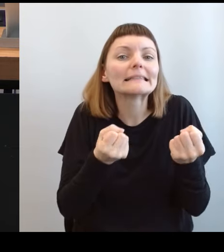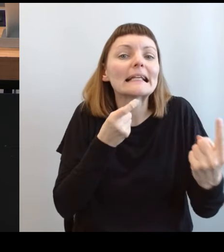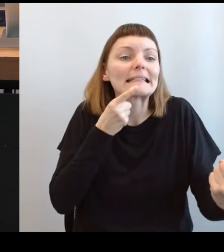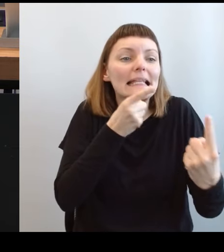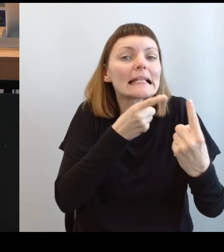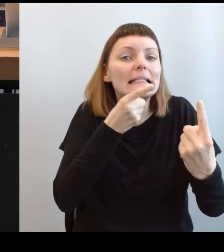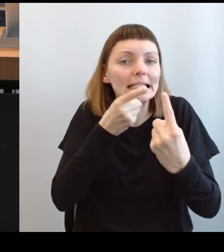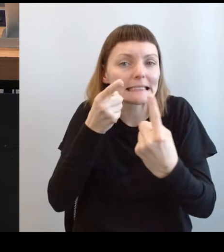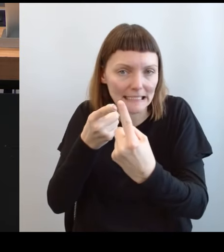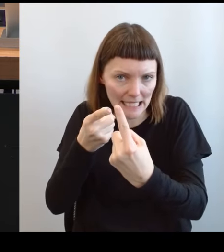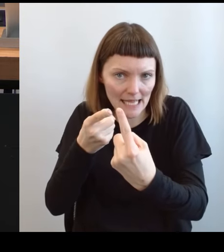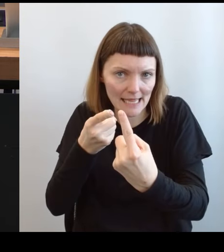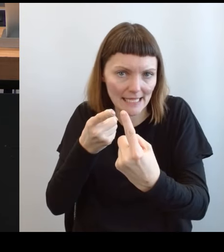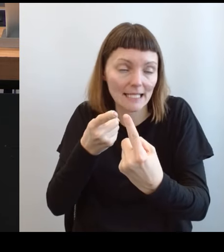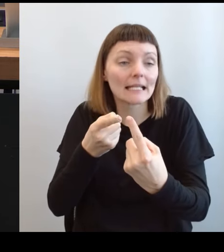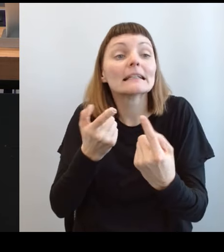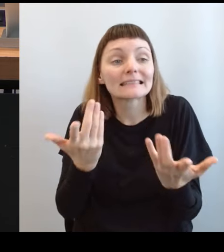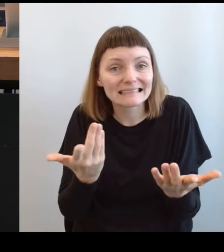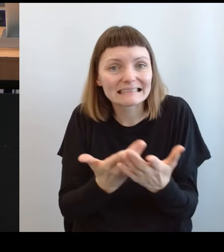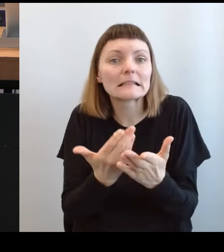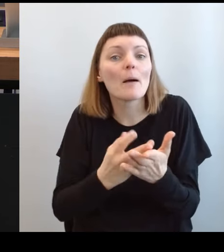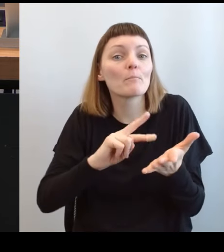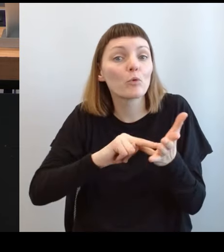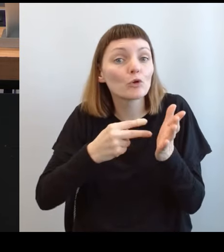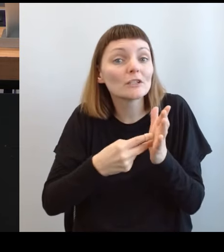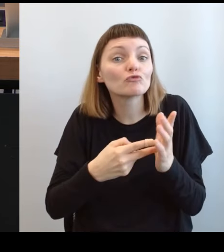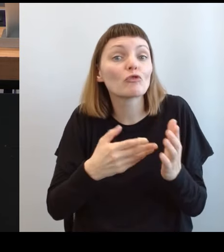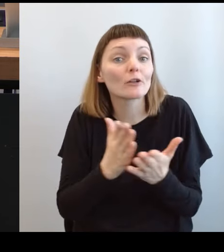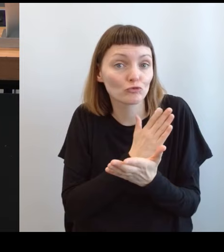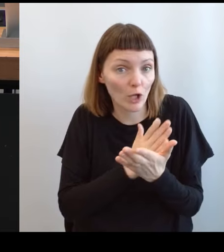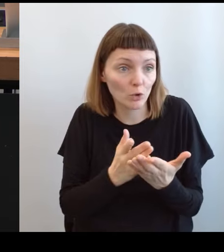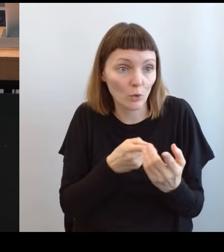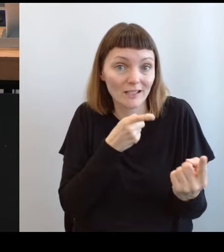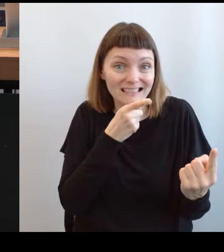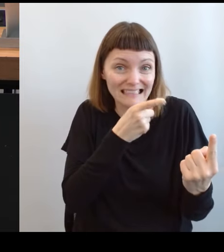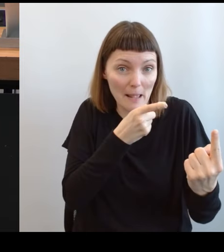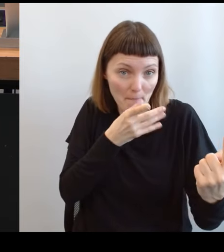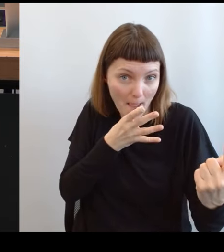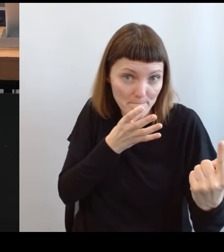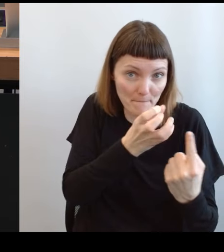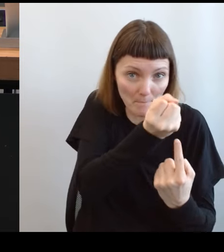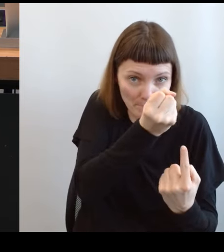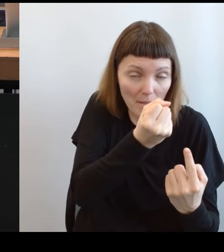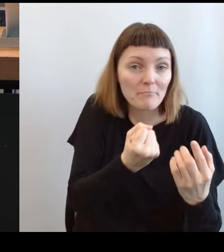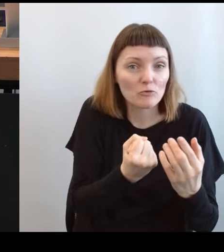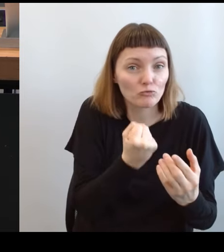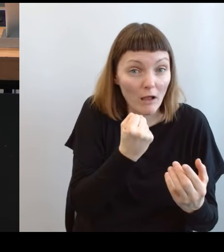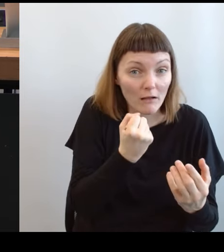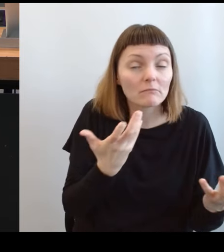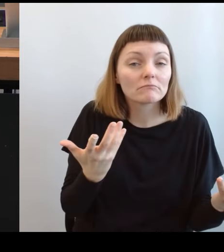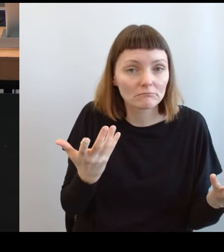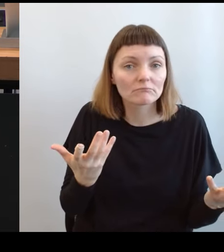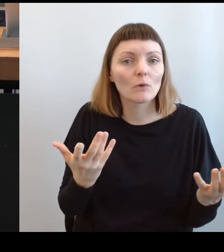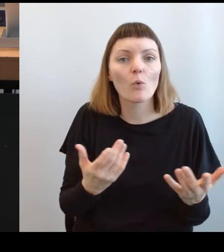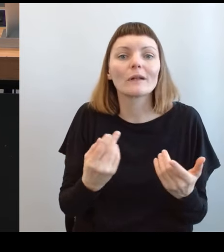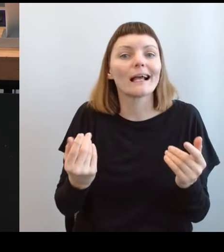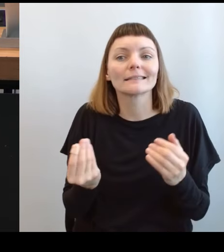verstärke oder auch, ob ich zusätzliche Projekte aufnehme. Und das wissen Sie ja auch. Und deswegen glaube ich, ist das auch an dieser Stelle sehr relevant, darauf